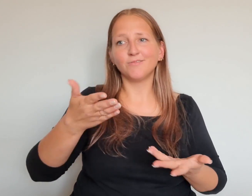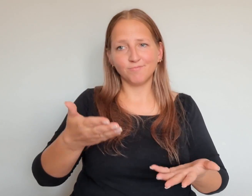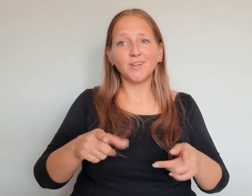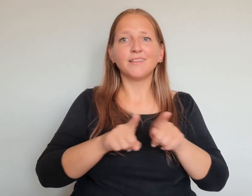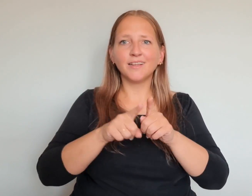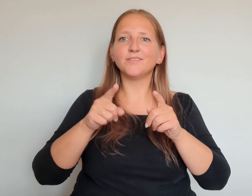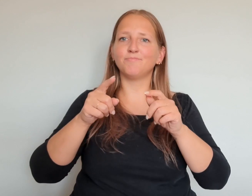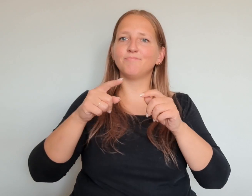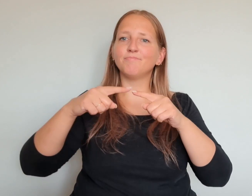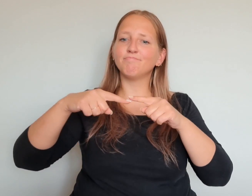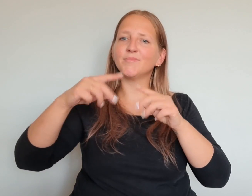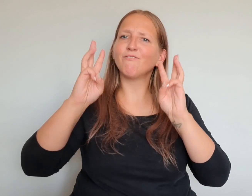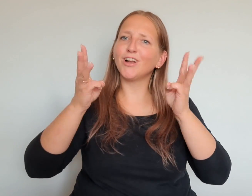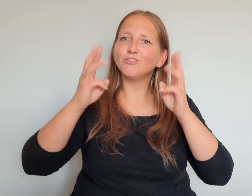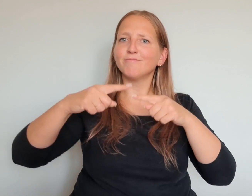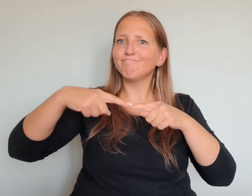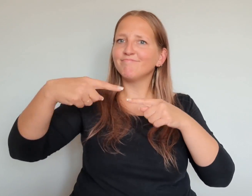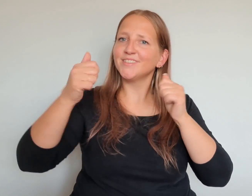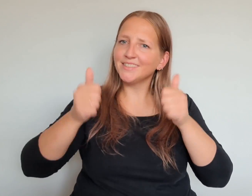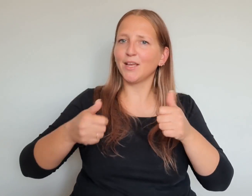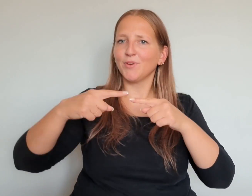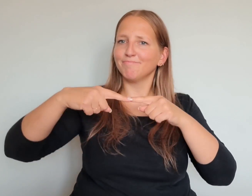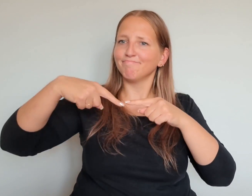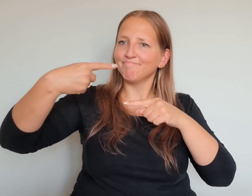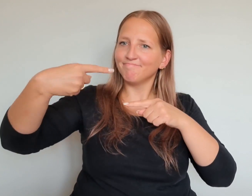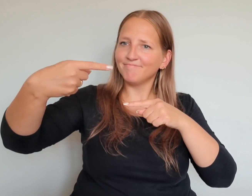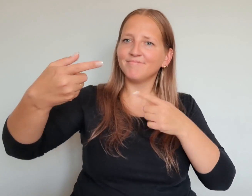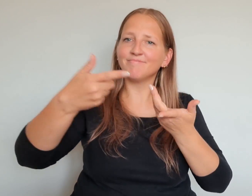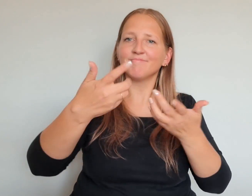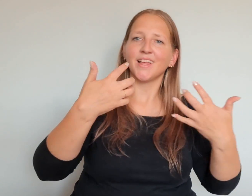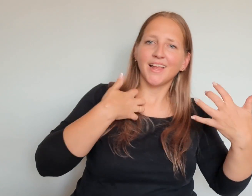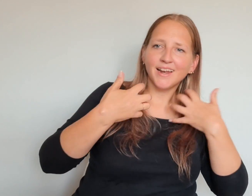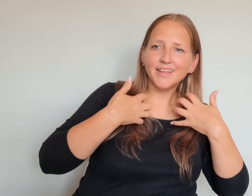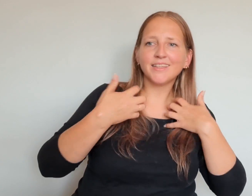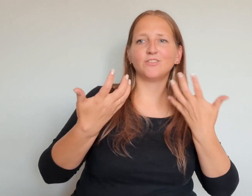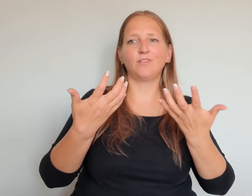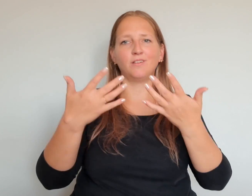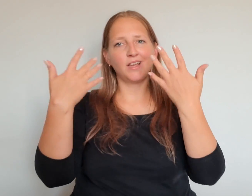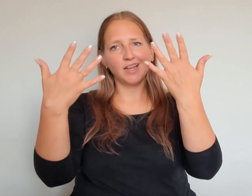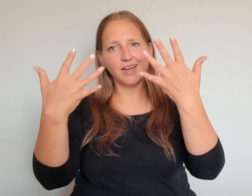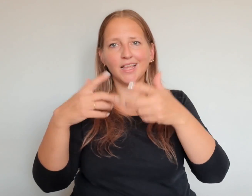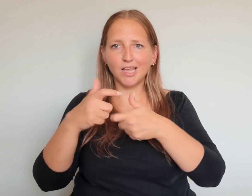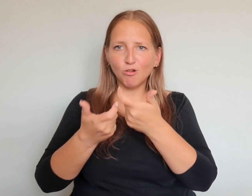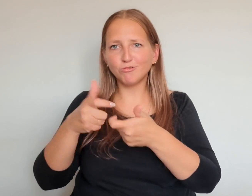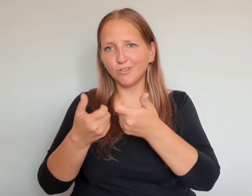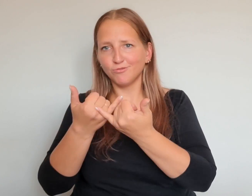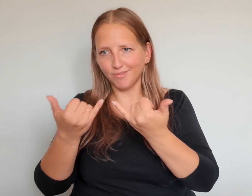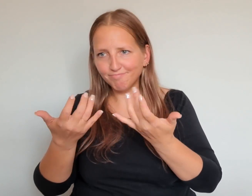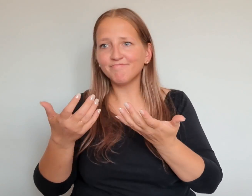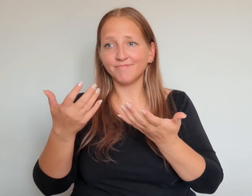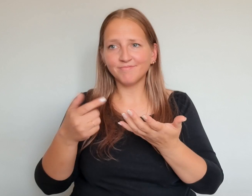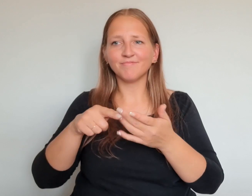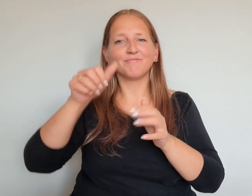oraz cykl warsztatów artystyczno-rękodzielniczych